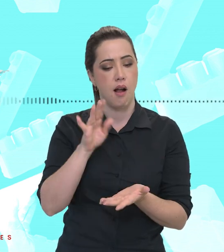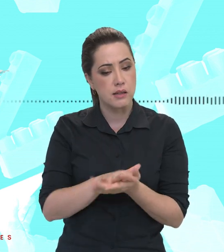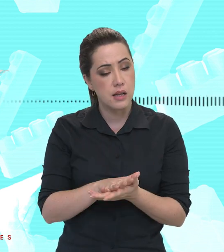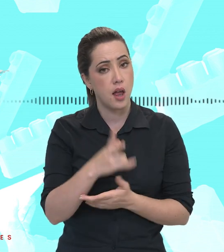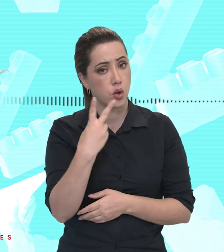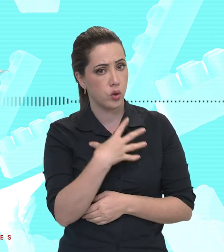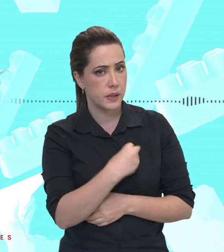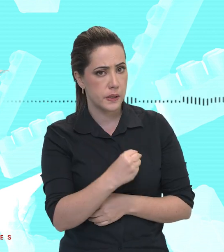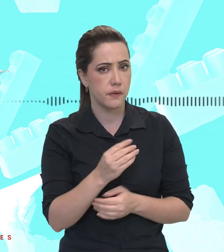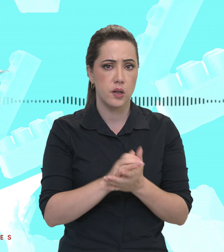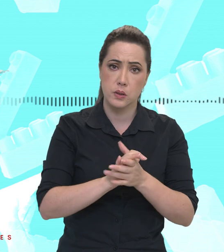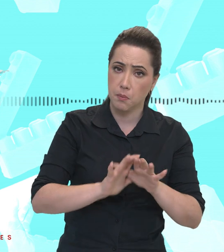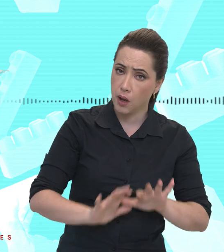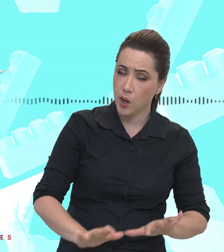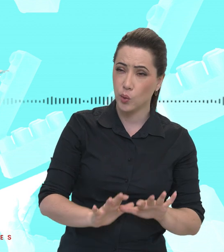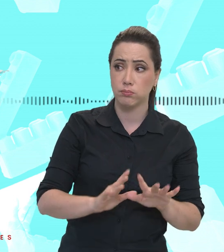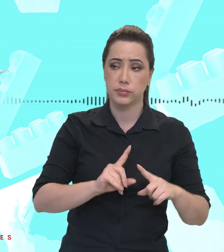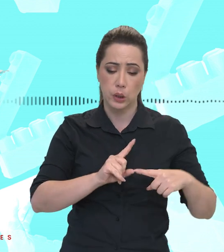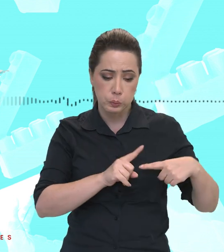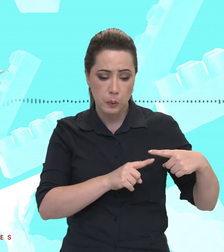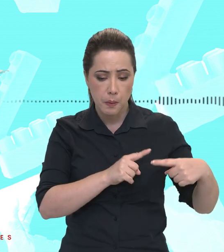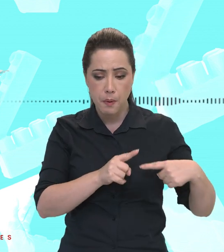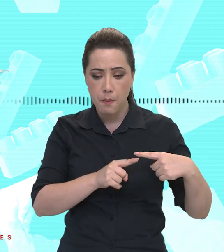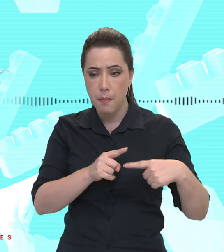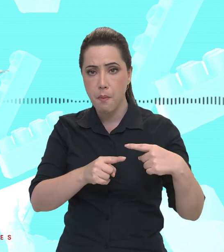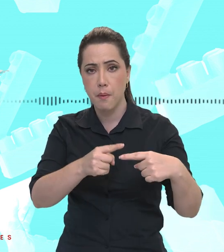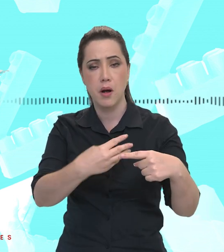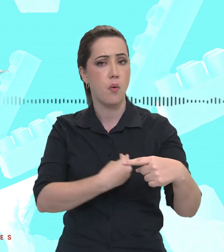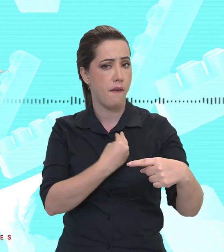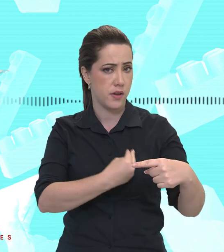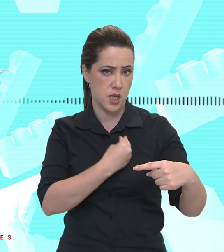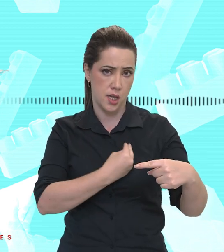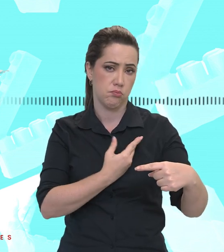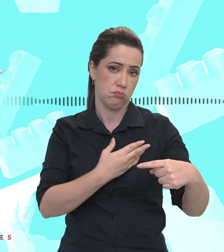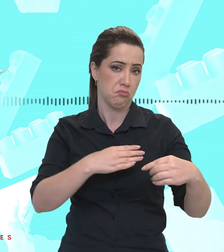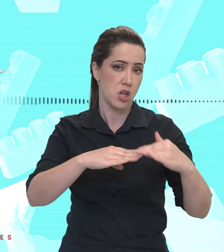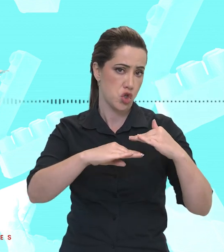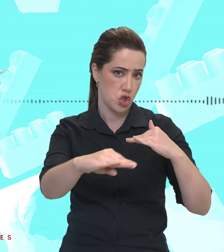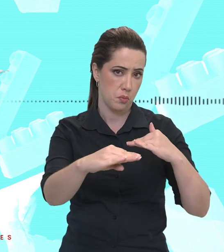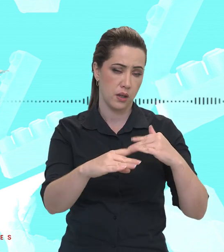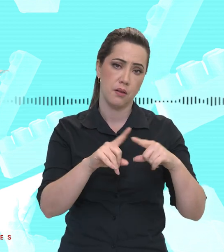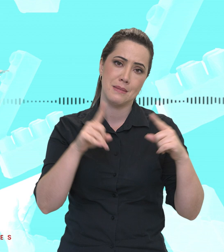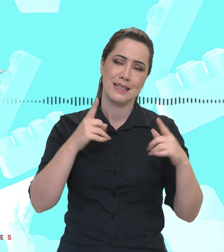ter se casado, tido dois filhos, se divorciado. Enfim, depois de ter vivido uma vida típica e, ainda assim, inquietante.